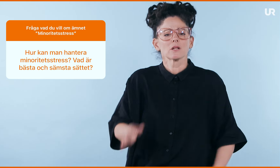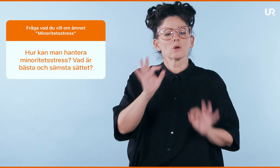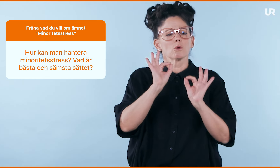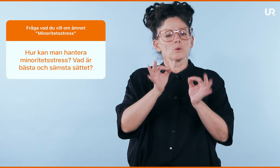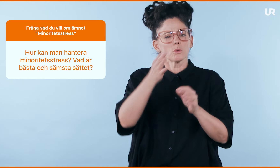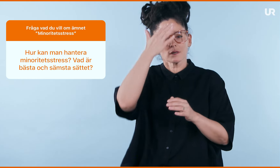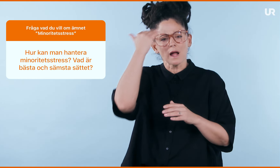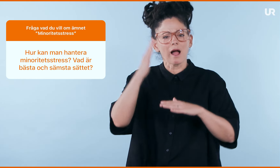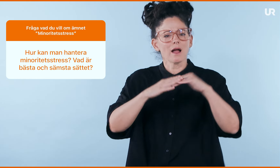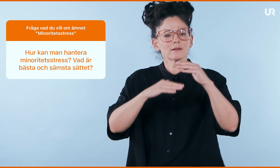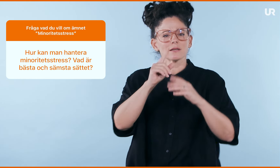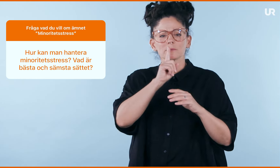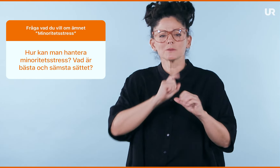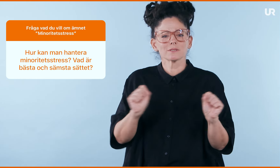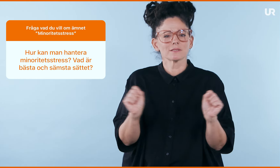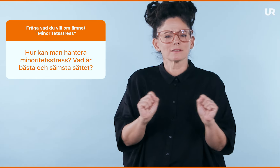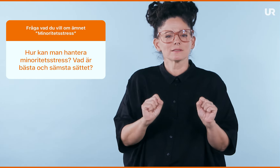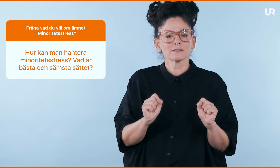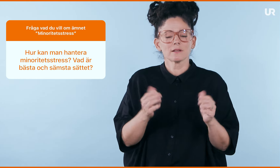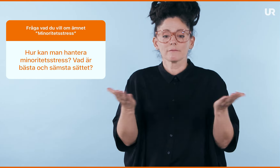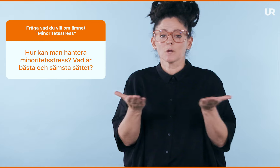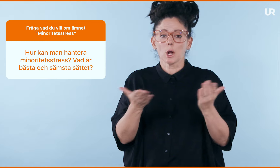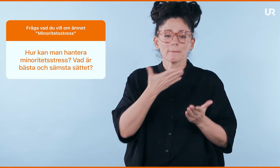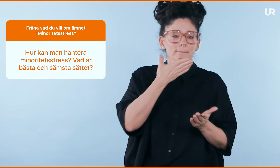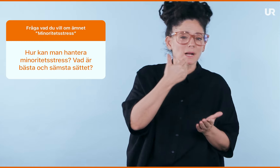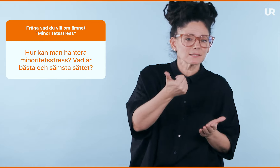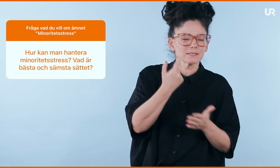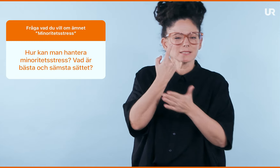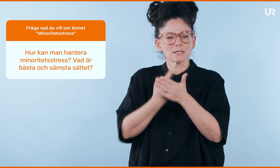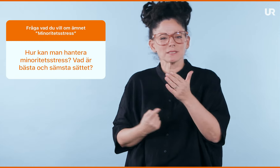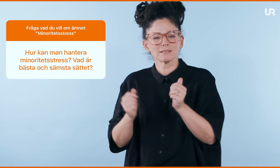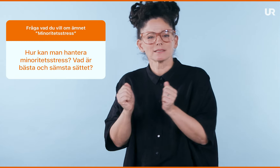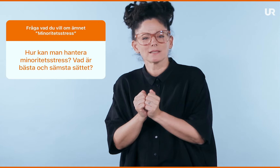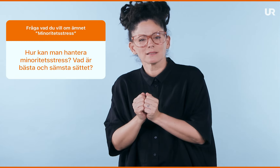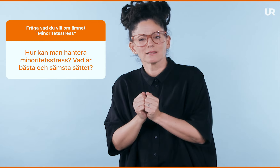Hur kan man hantera minoritetsstress? Vad är det bästa och sämsta sättet?